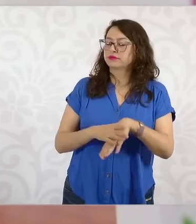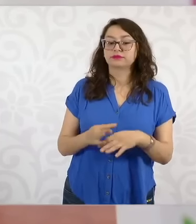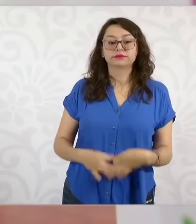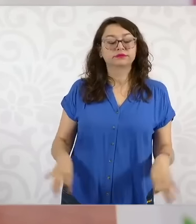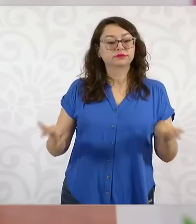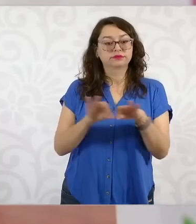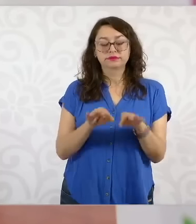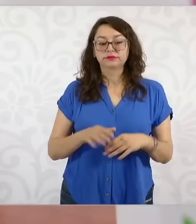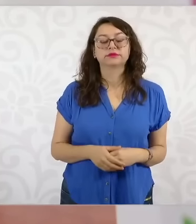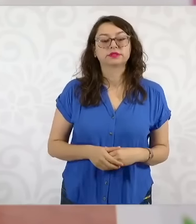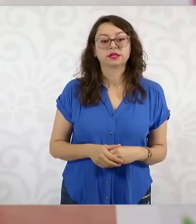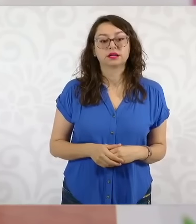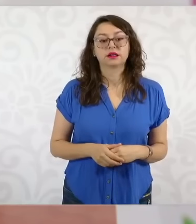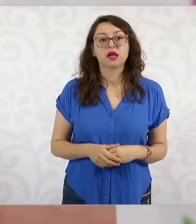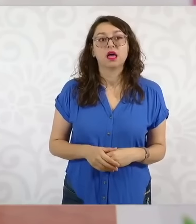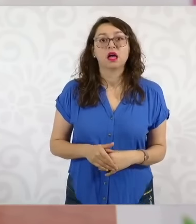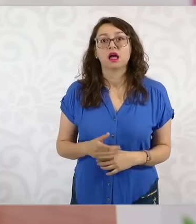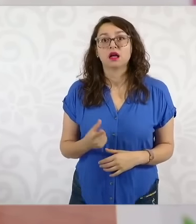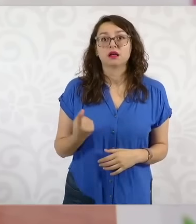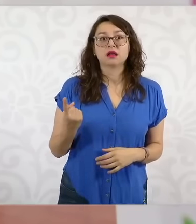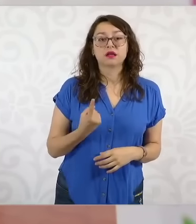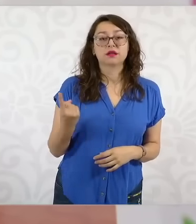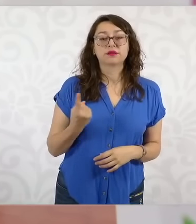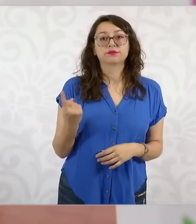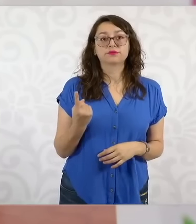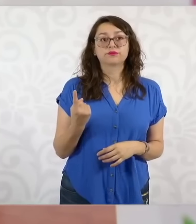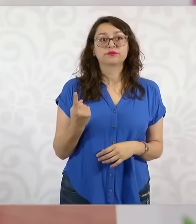porque